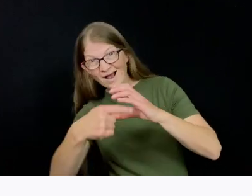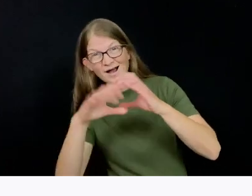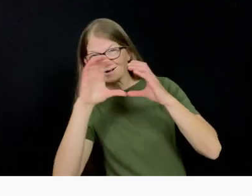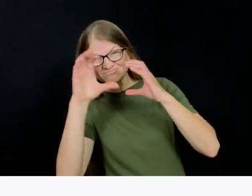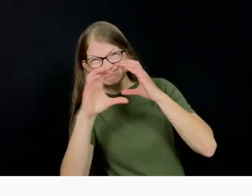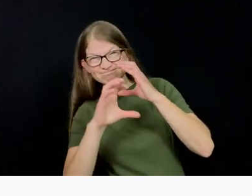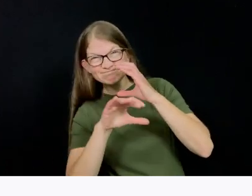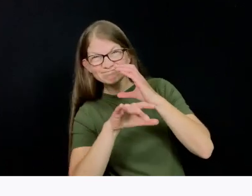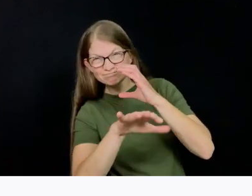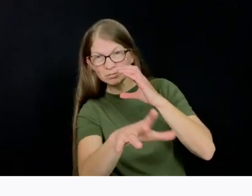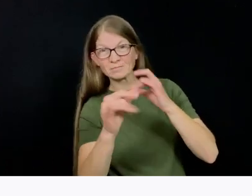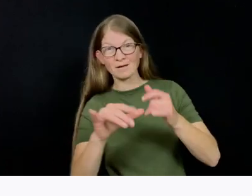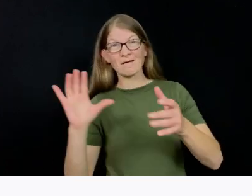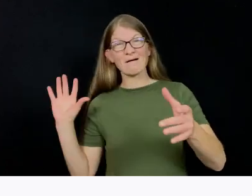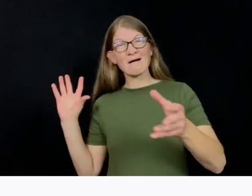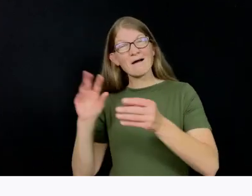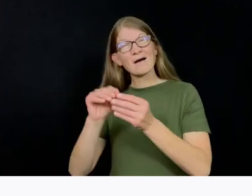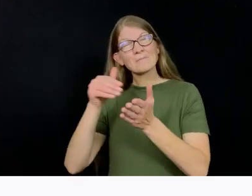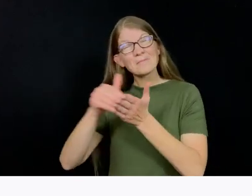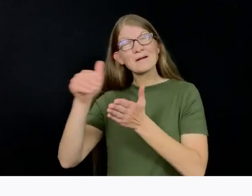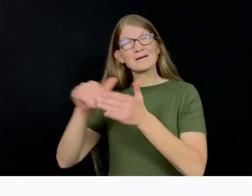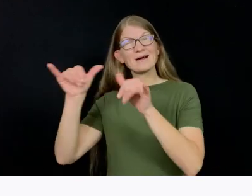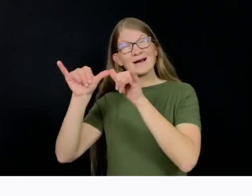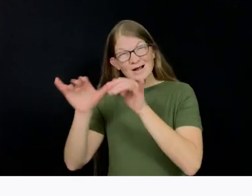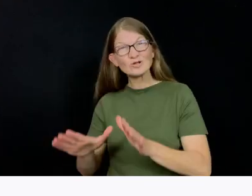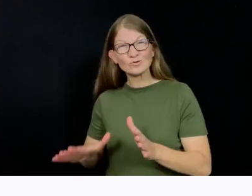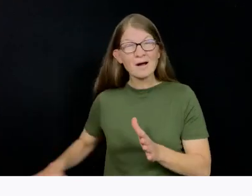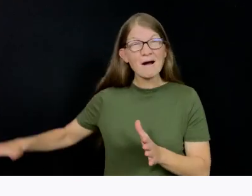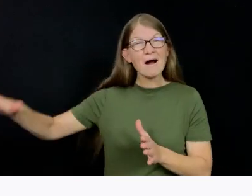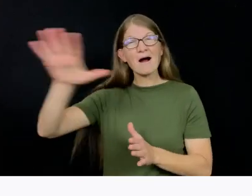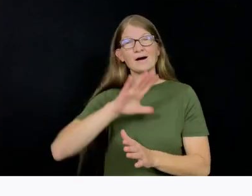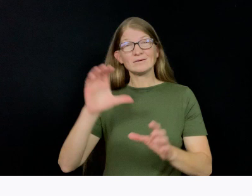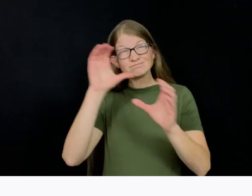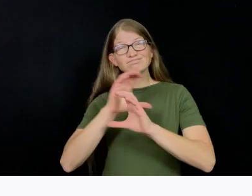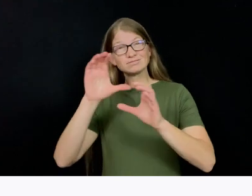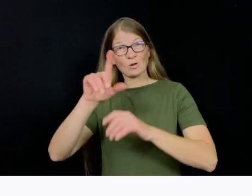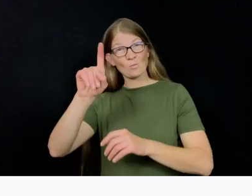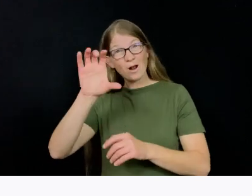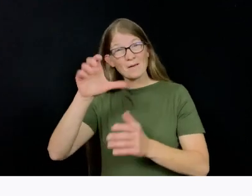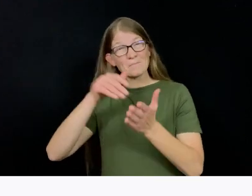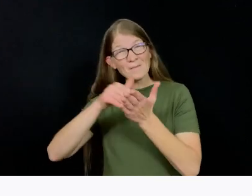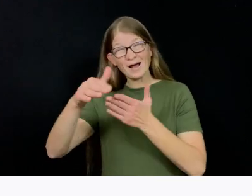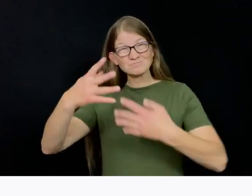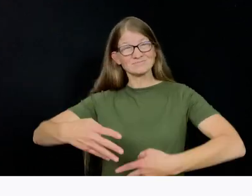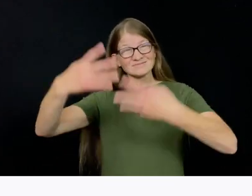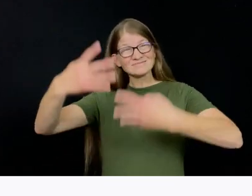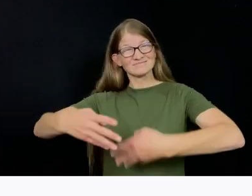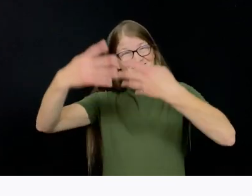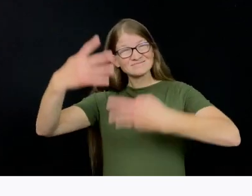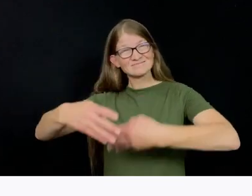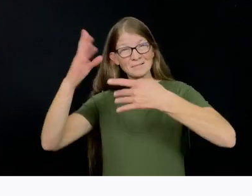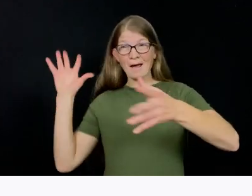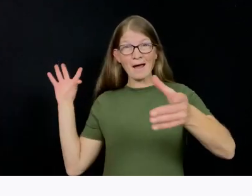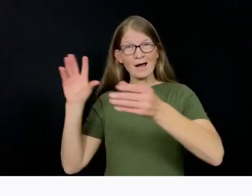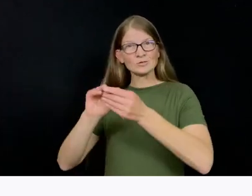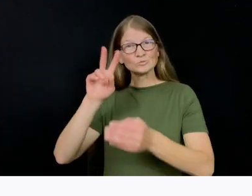هو ثمرة عمل آلاف المهندسين الذين يكتبون مئات الملايين من أسطر التعليمات البرمجية على مدار 22 عامًا